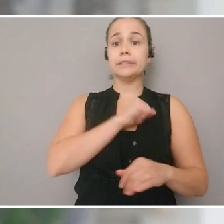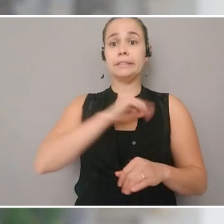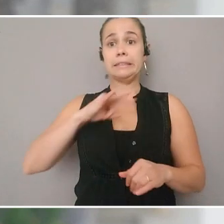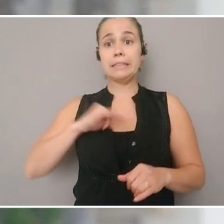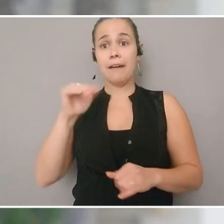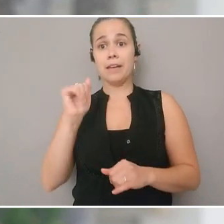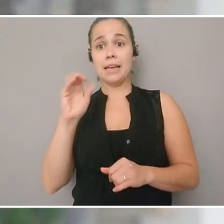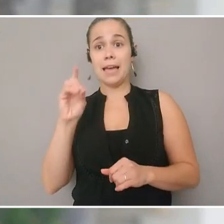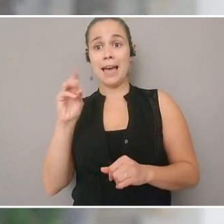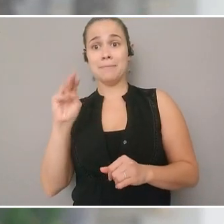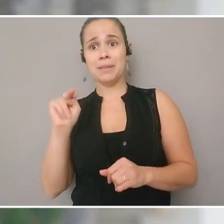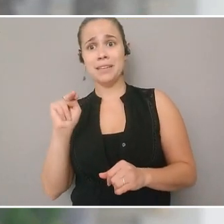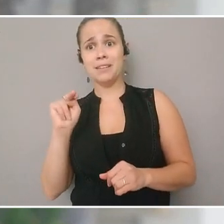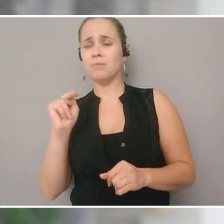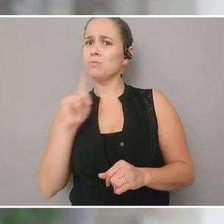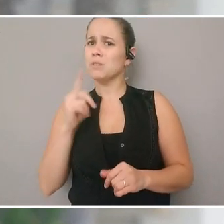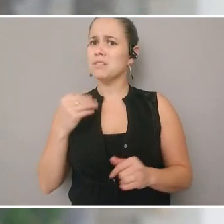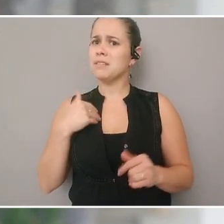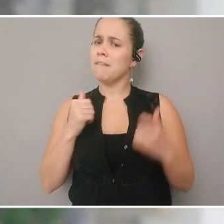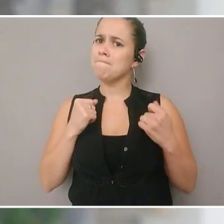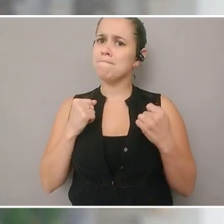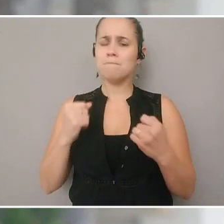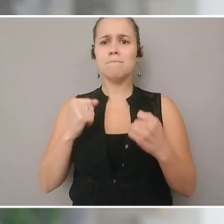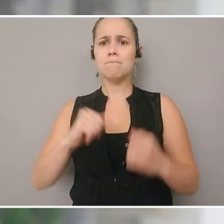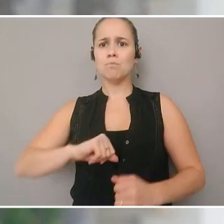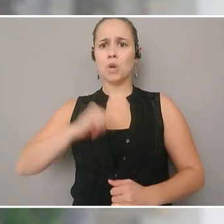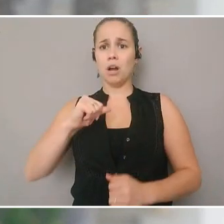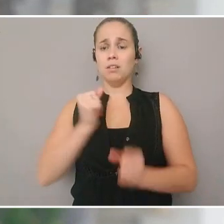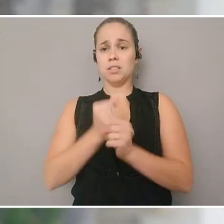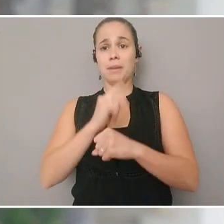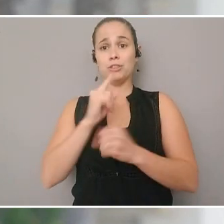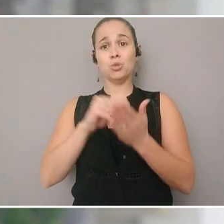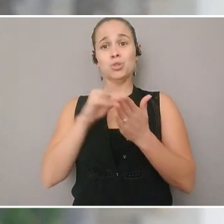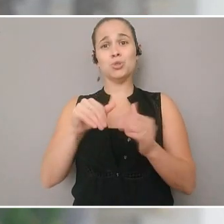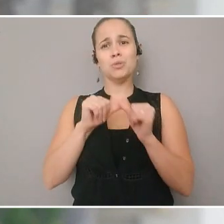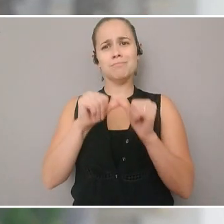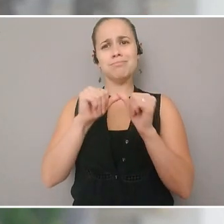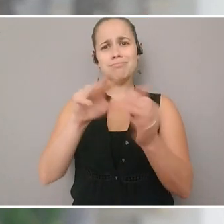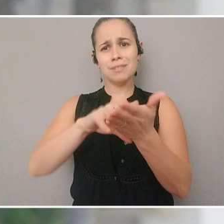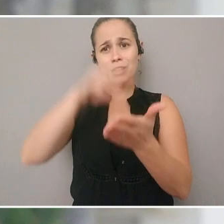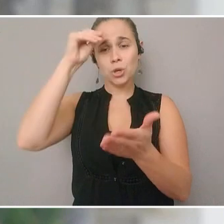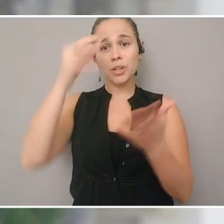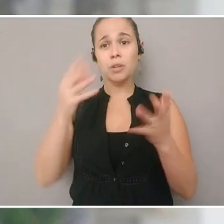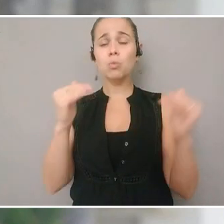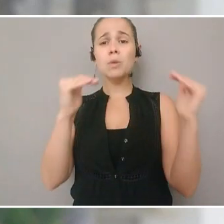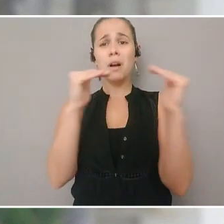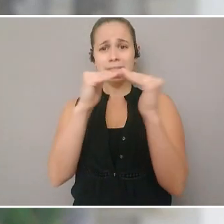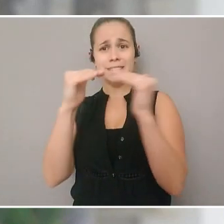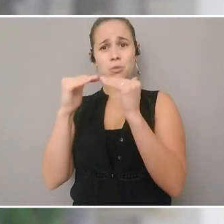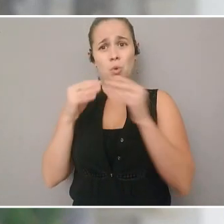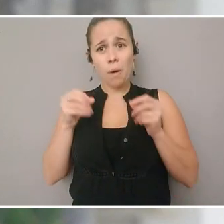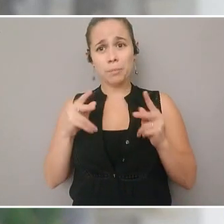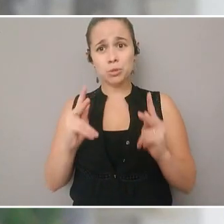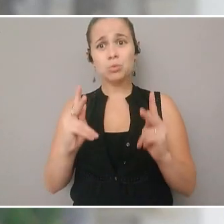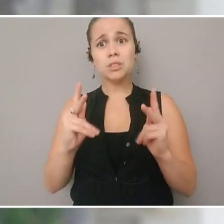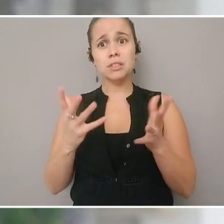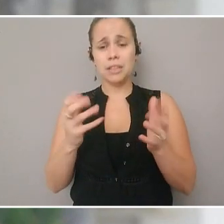orgullo de asegurar que el estudiante este aprendiendo, creando oportunidades equitativas,